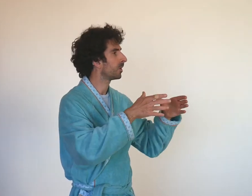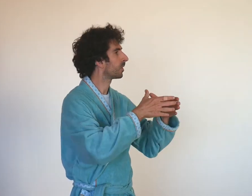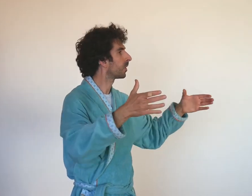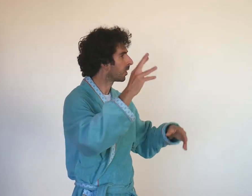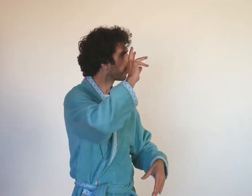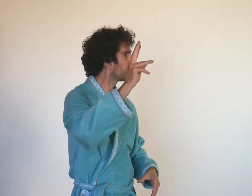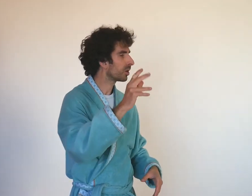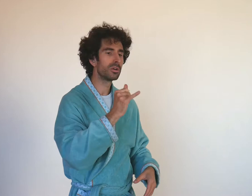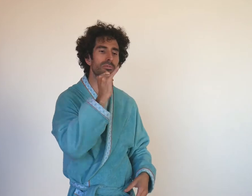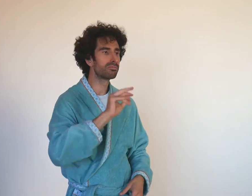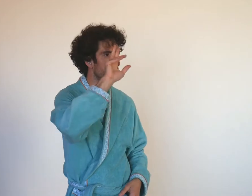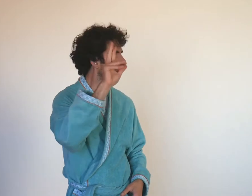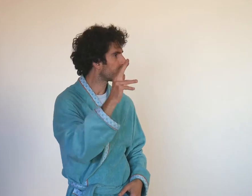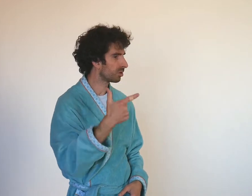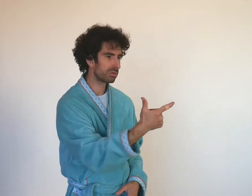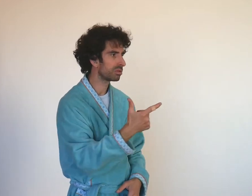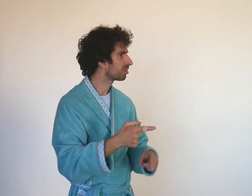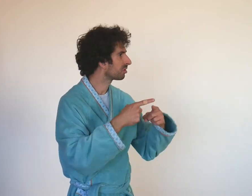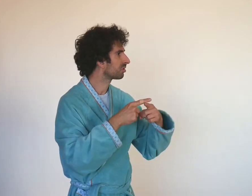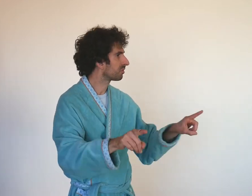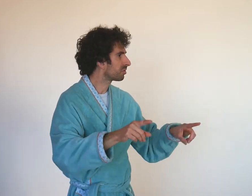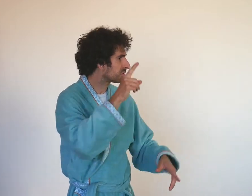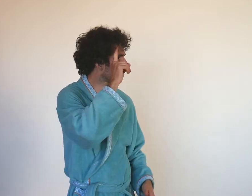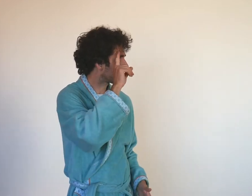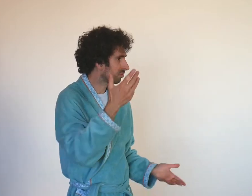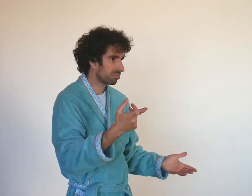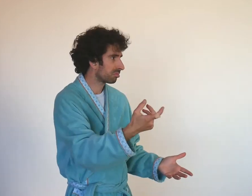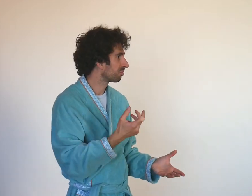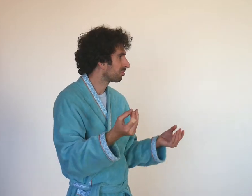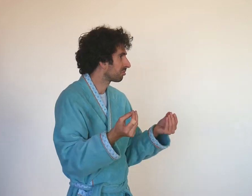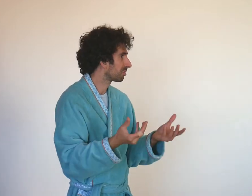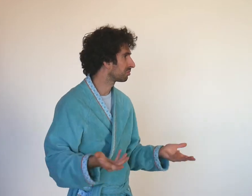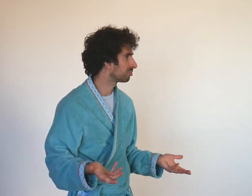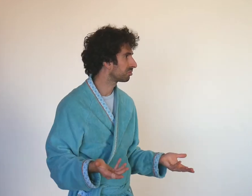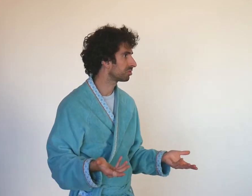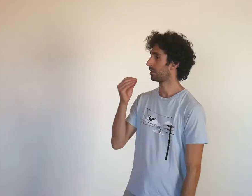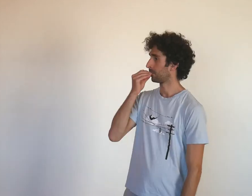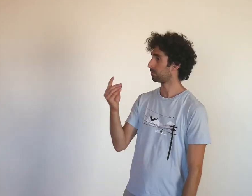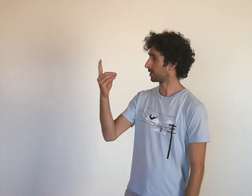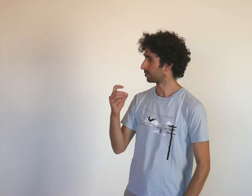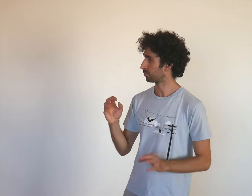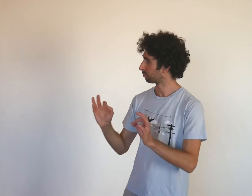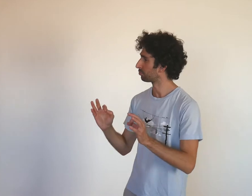Grands rêveurs et petits rêveurs... Pourquoi cette différence ? Ca vient d'où ? Bonne question.